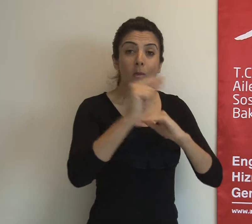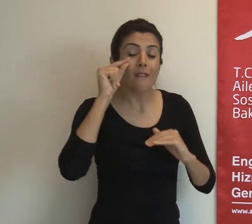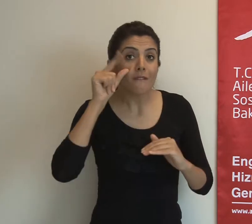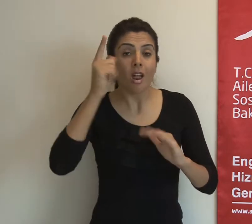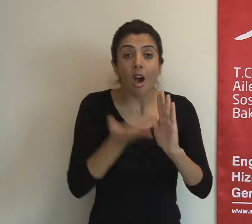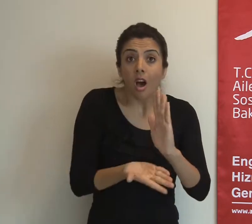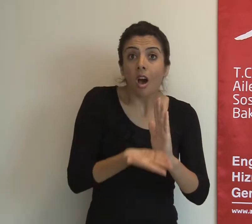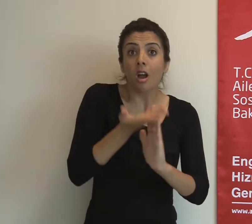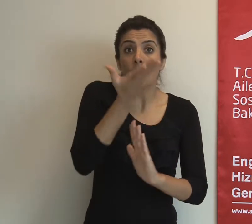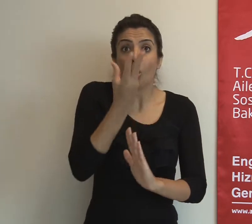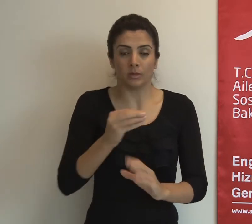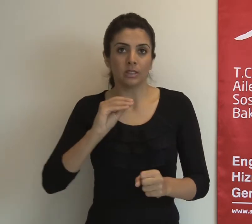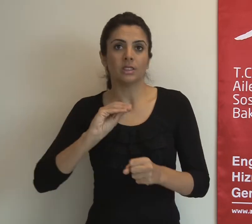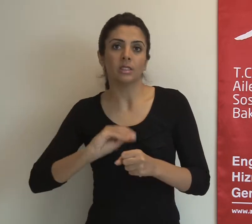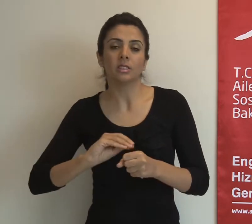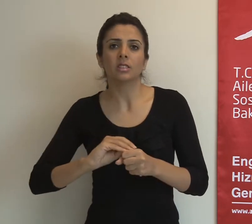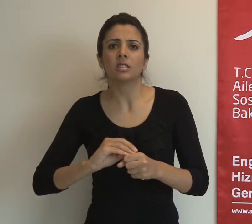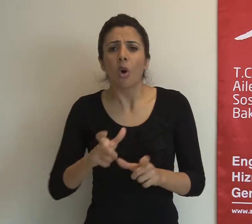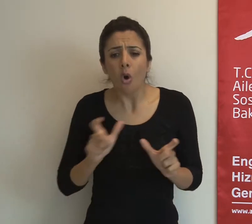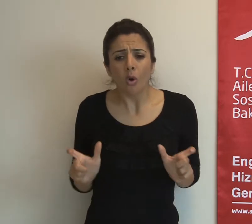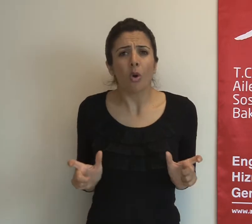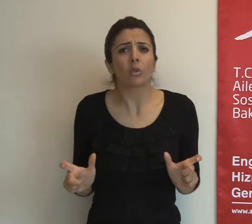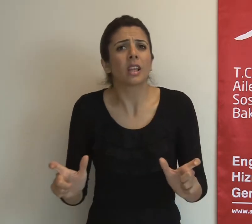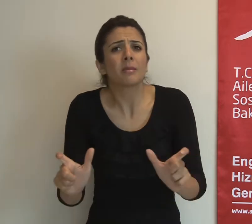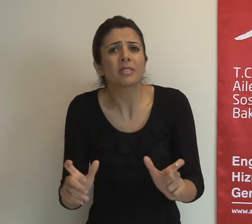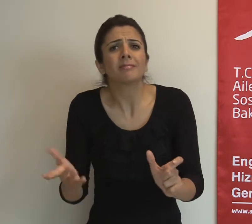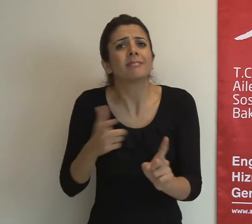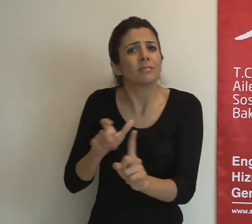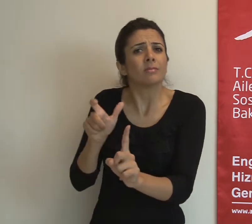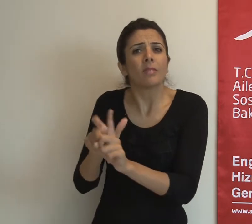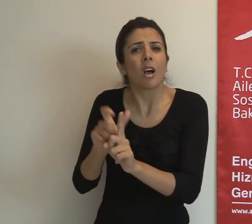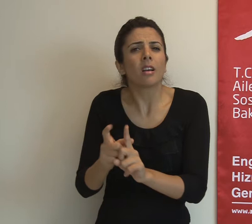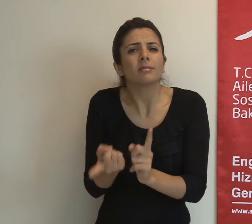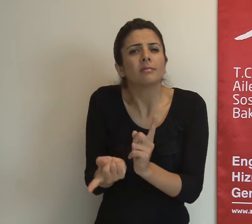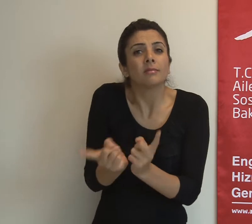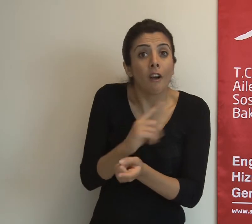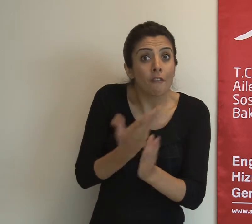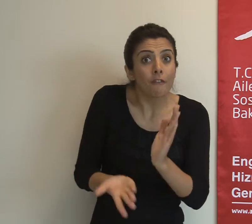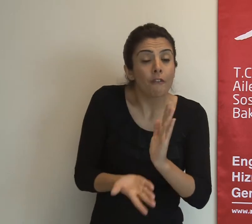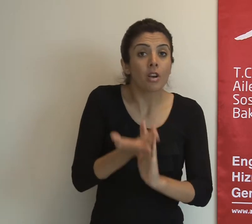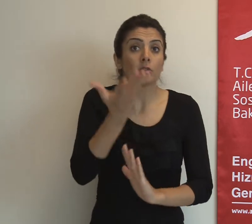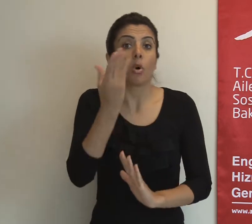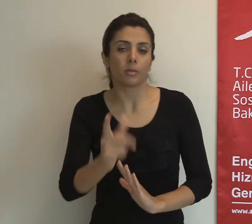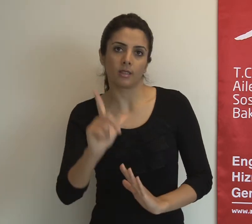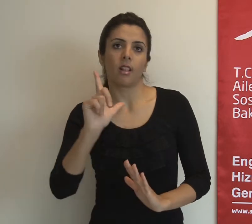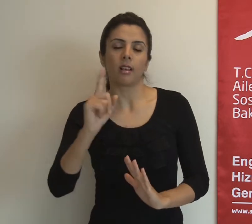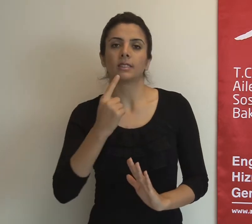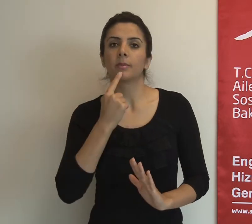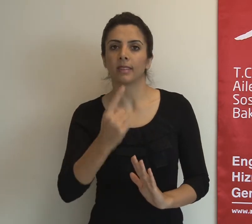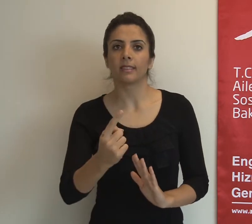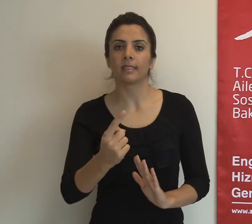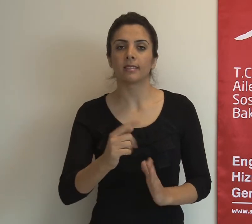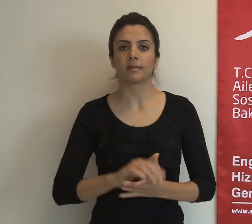toplum farkındalığını artıracak bir şekilde koruyucu ve önleyici tedbirleri de artırmamız gerekiyor" dedi.